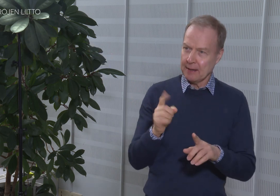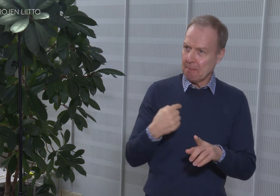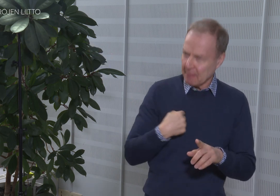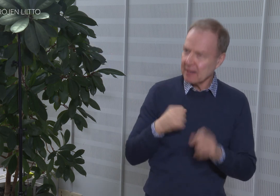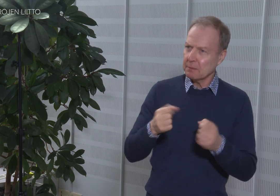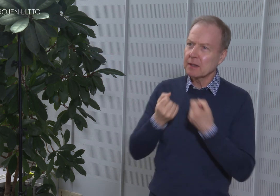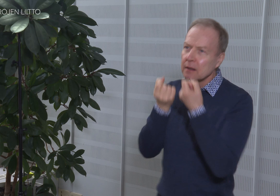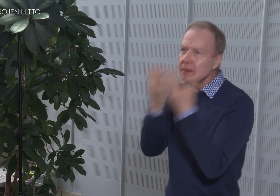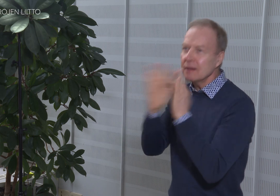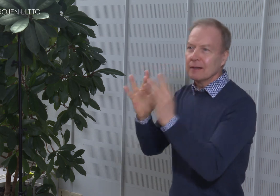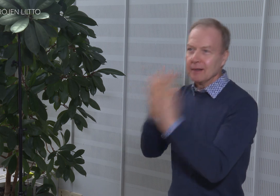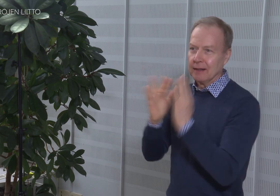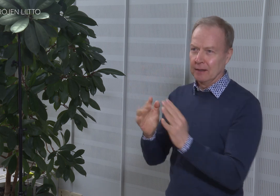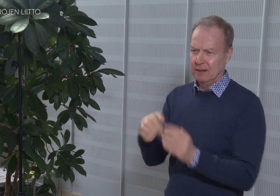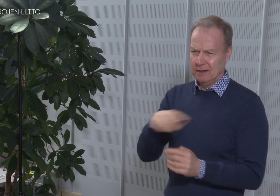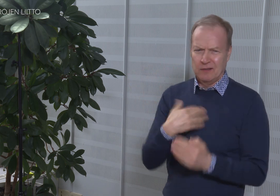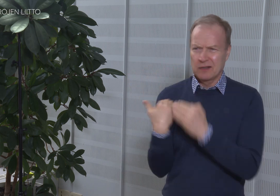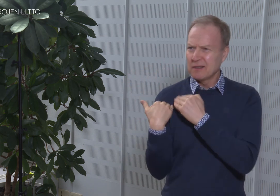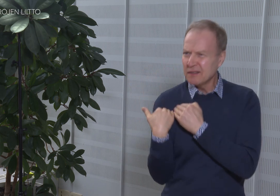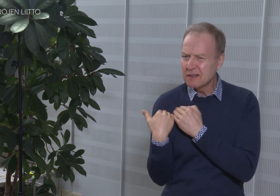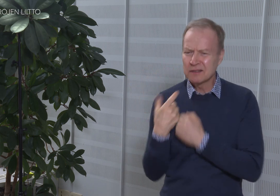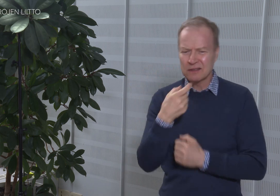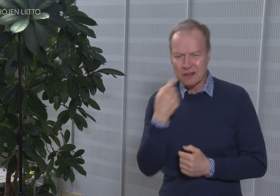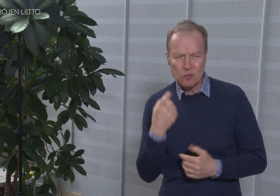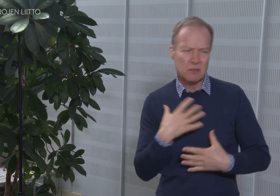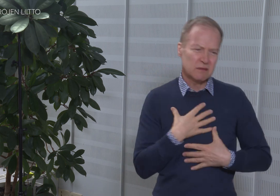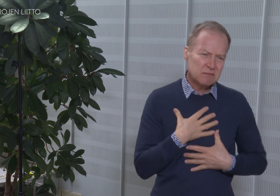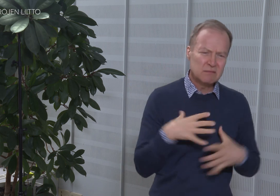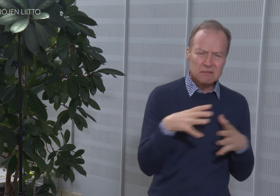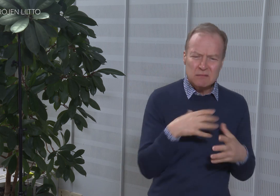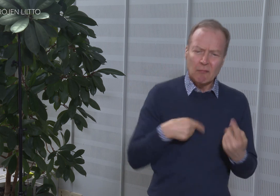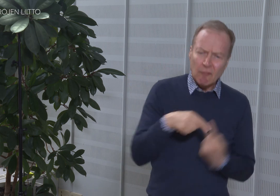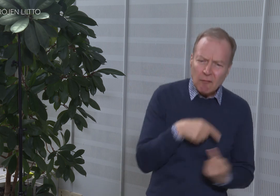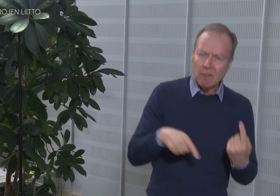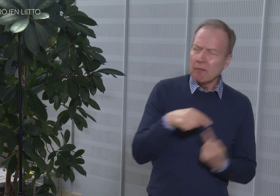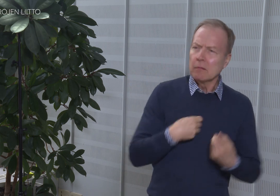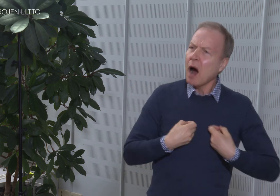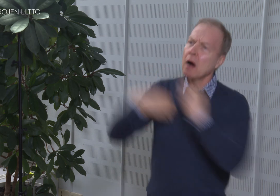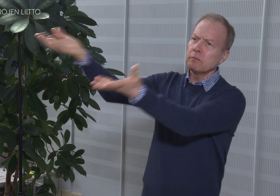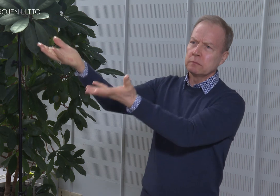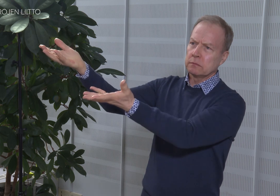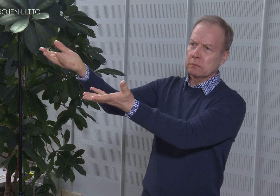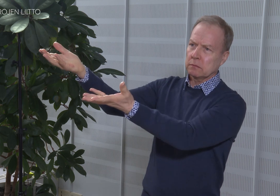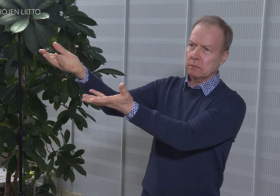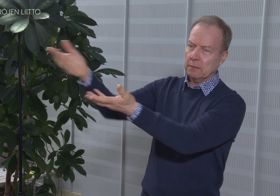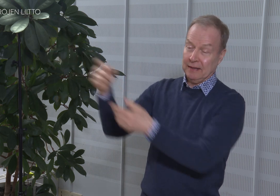Meidän tulee jakaa kokemuksemme heille ja heidän tulee ottaa vastaan -